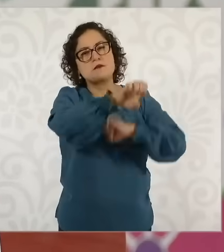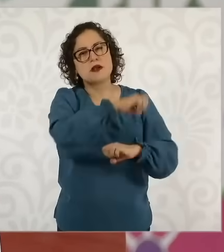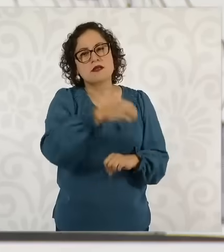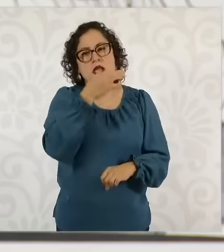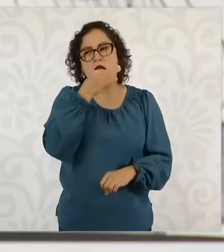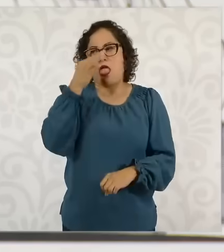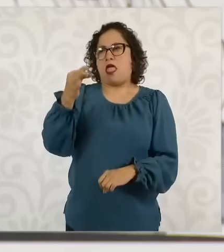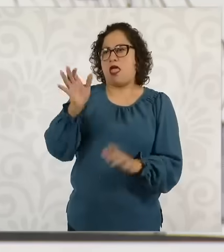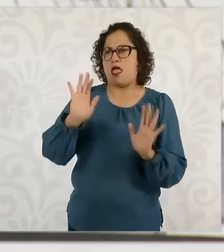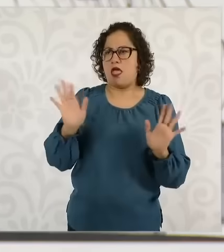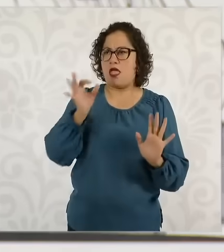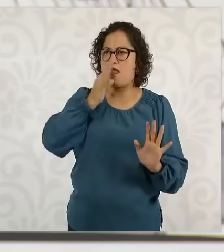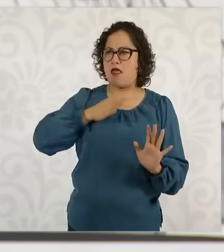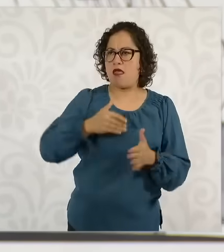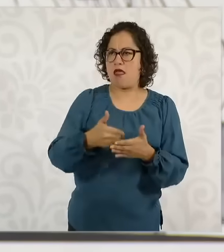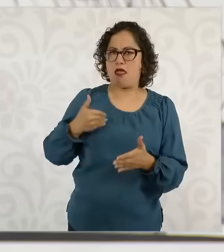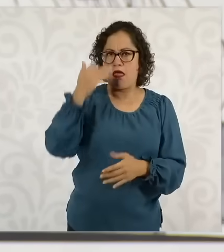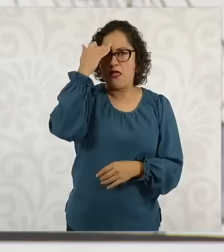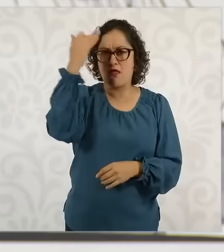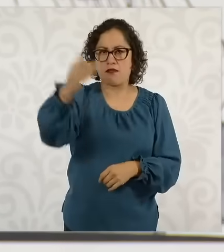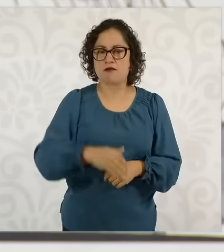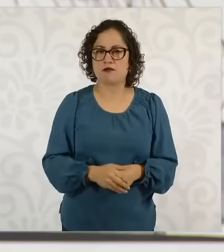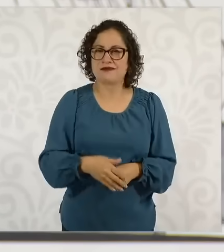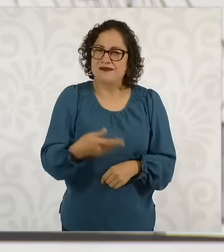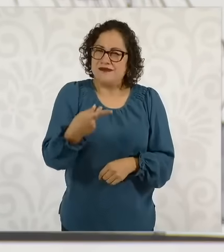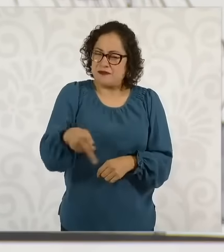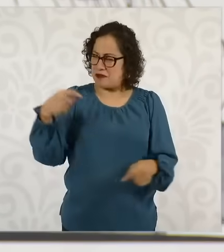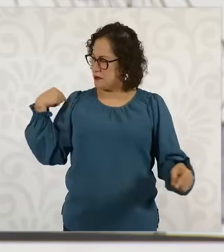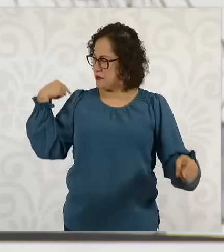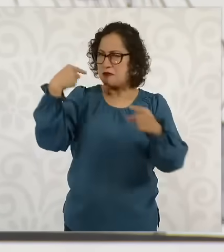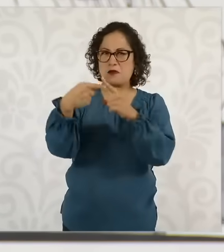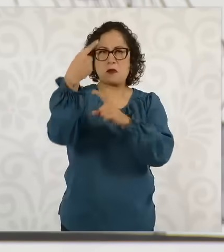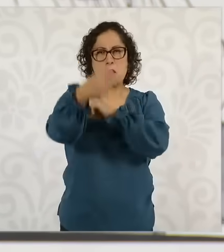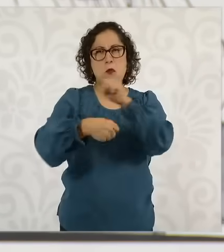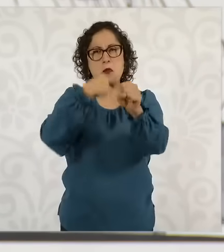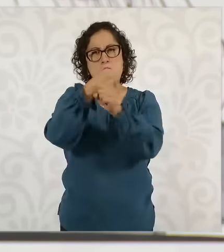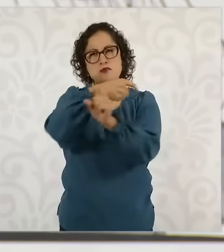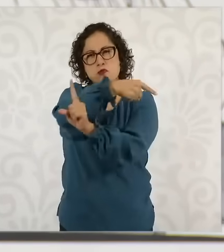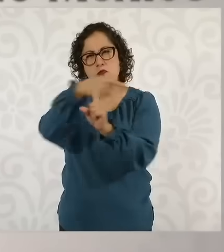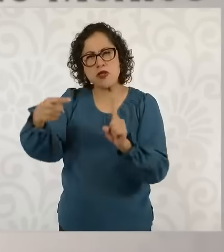pues ya pasó más de un año, año y medio, y las empresas se han ido adecuando, pues, a esta nueva